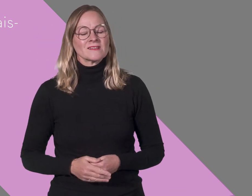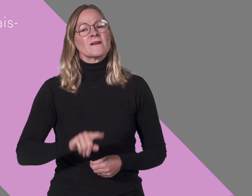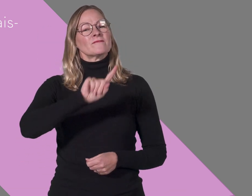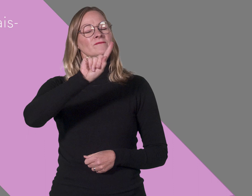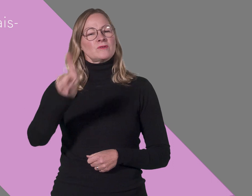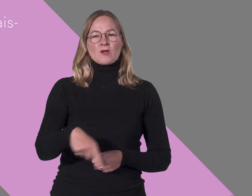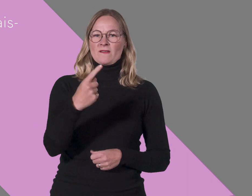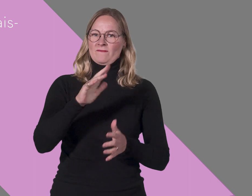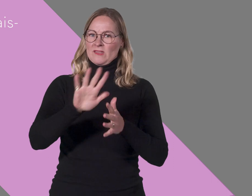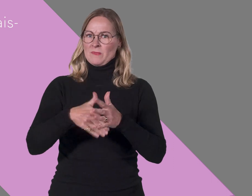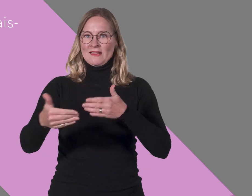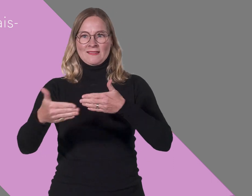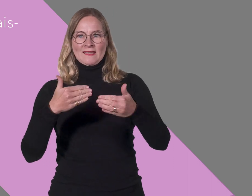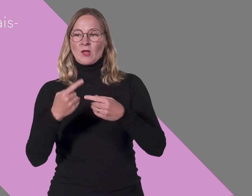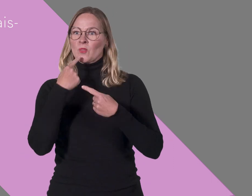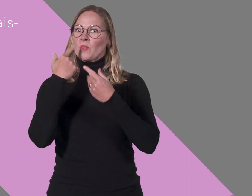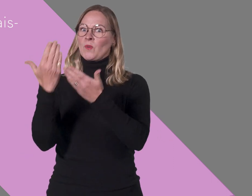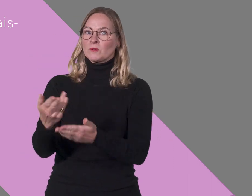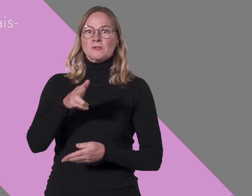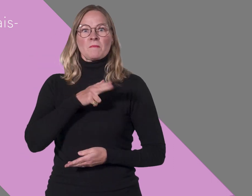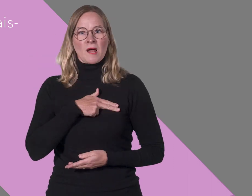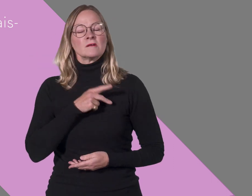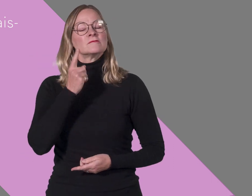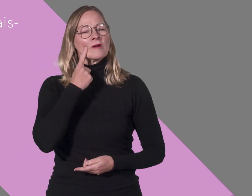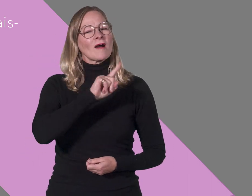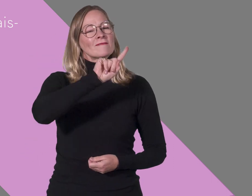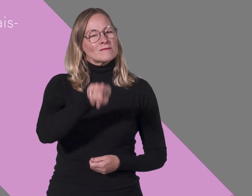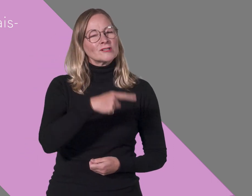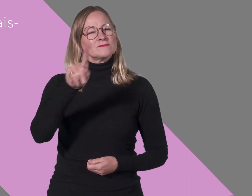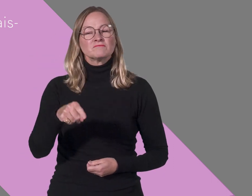Vuoden viittomakieliteko -tunnustuspalkinto myönnetään vuosittain -